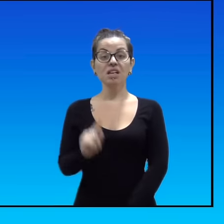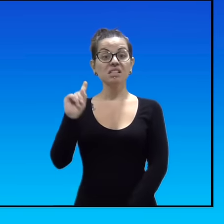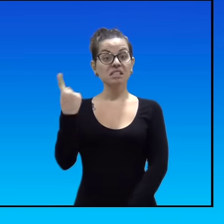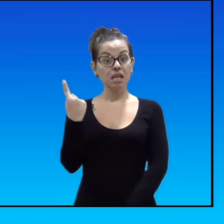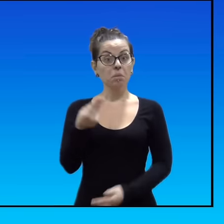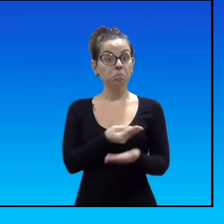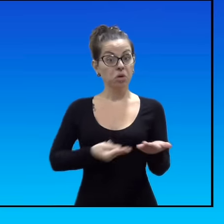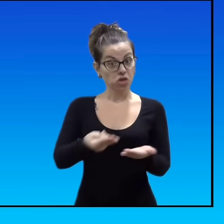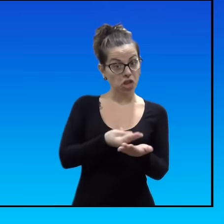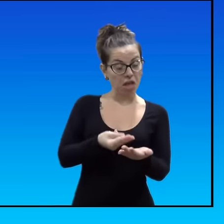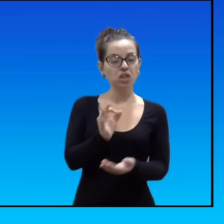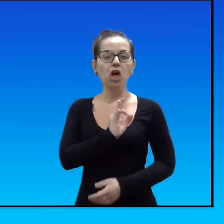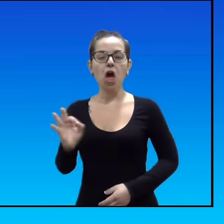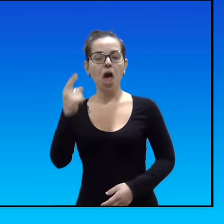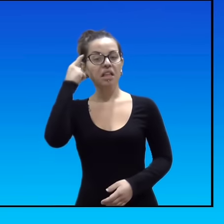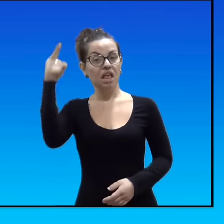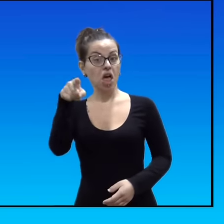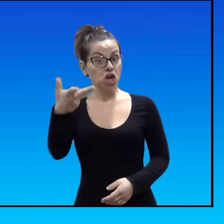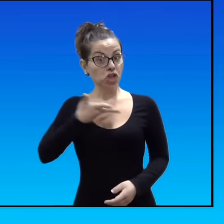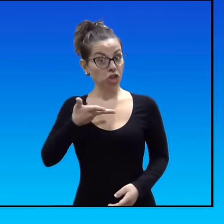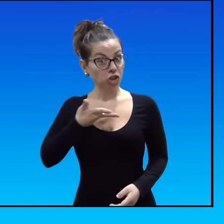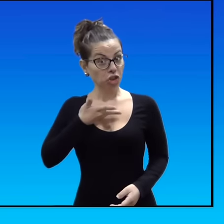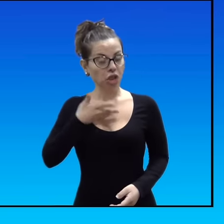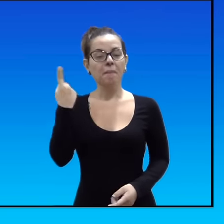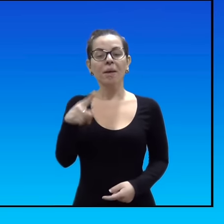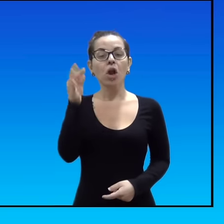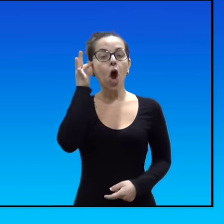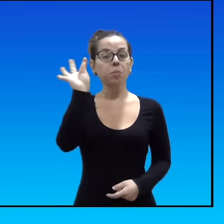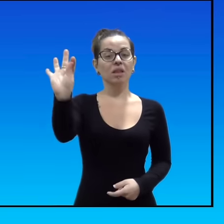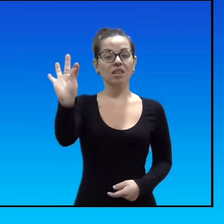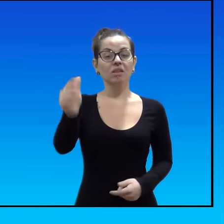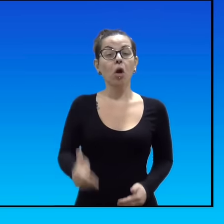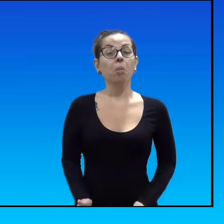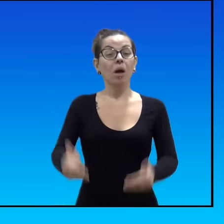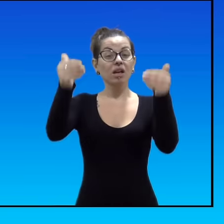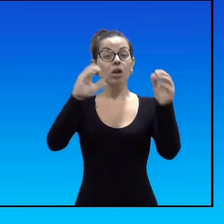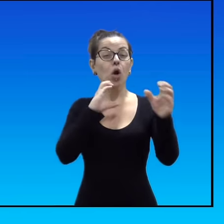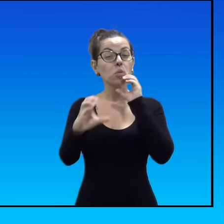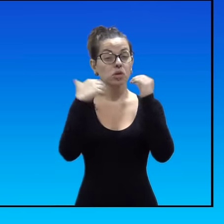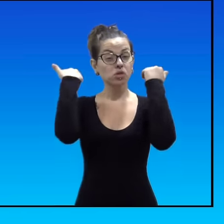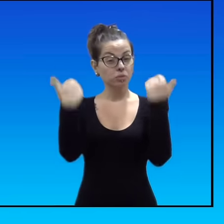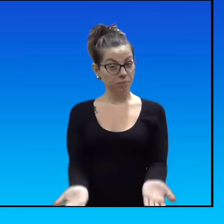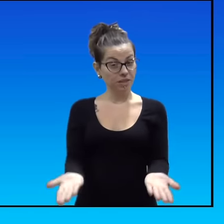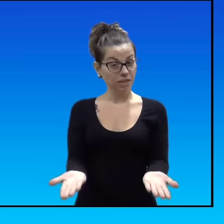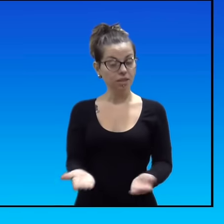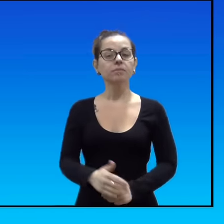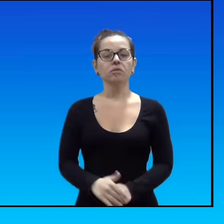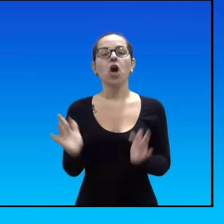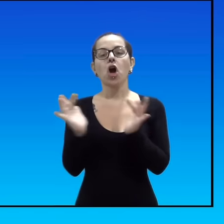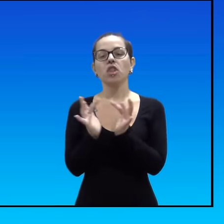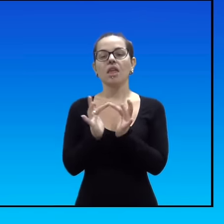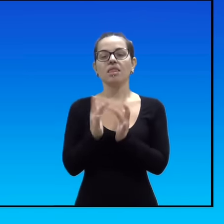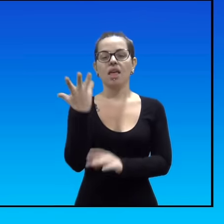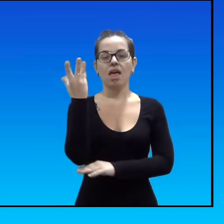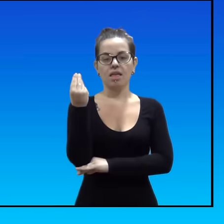Se hai un progetto o un'idea per contribuire all'abbattimento delle barriere della comunicazione contatta l'ENS!